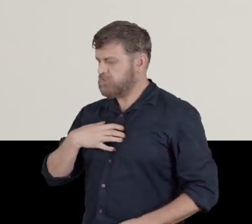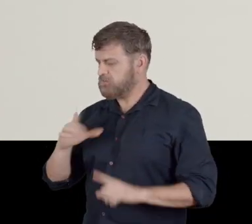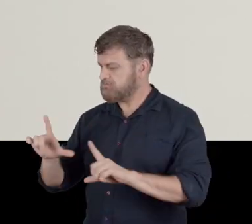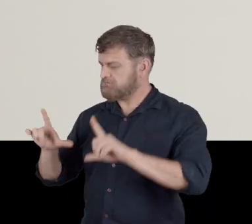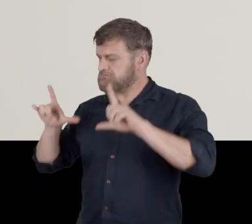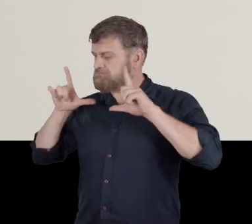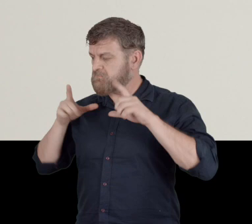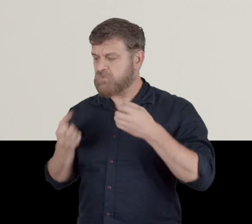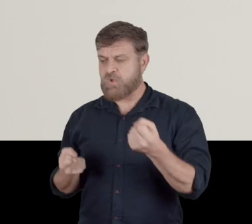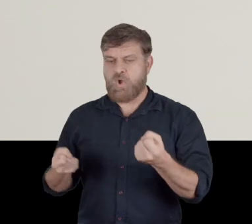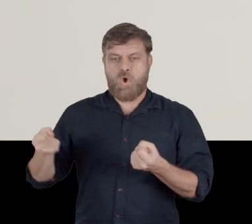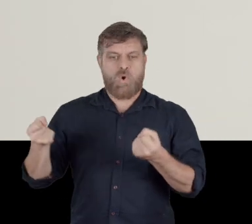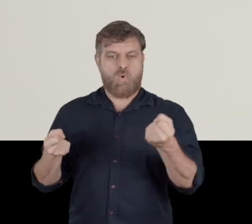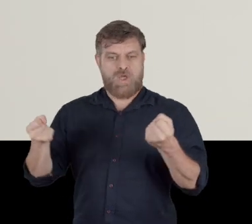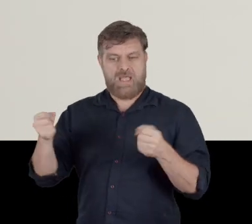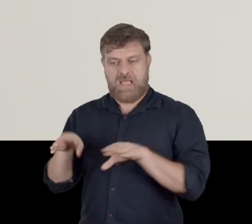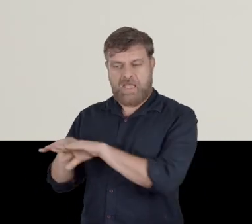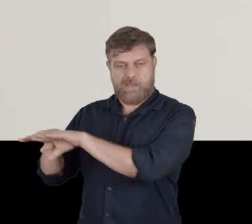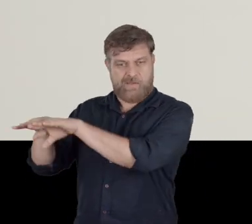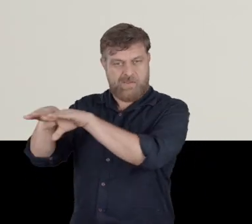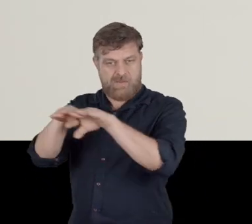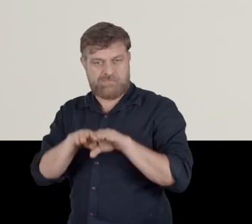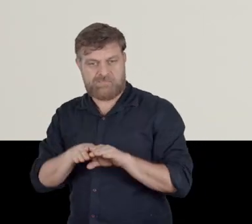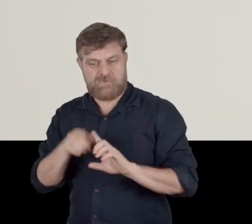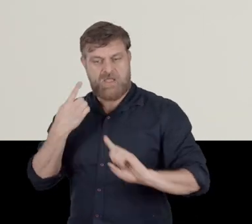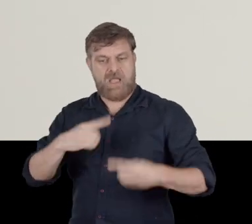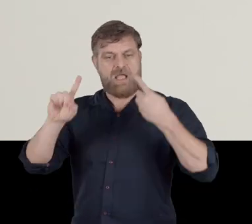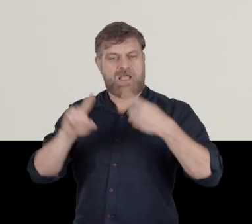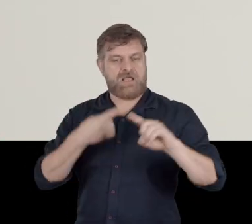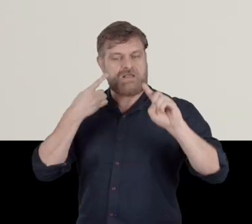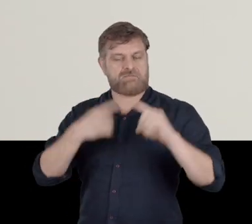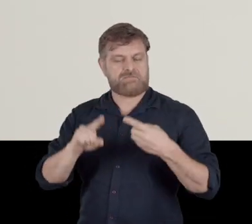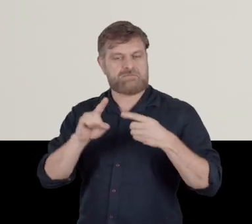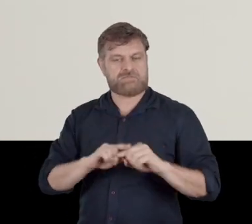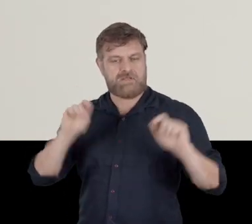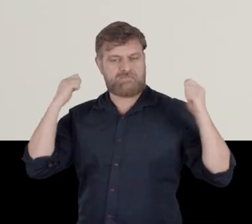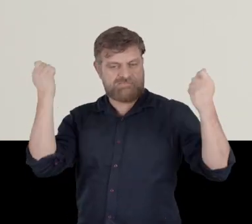seja pelo tipo de carro que usa, seja pelo tipo de música que escuta,